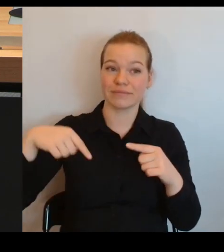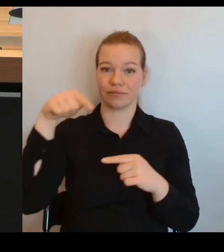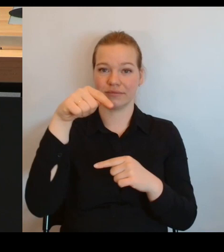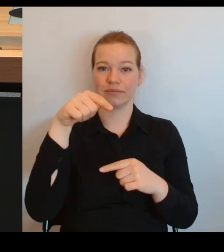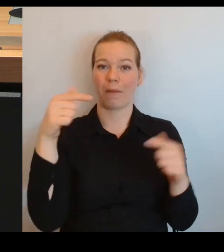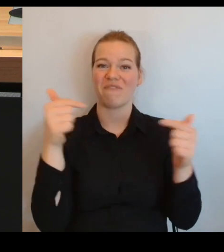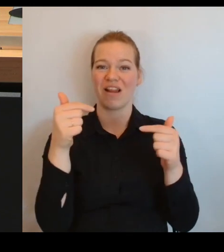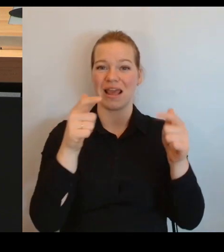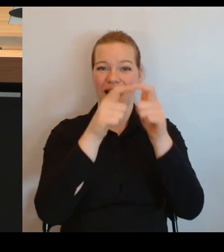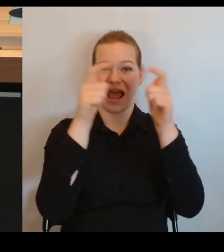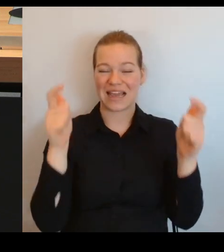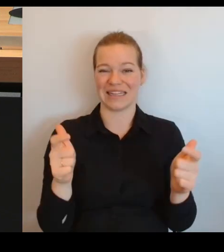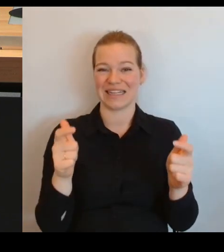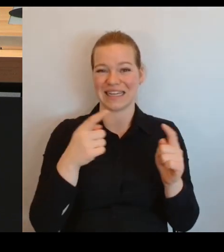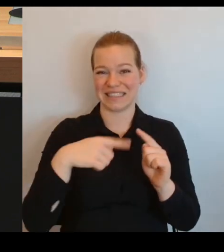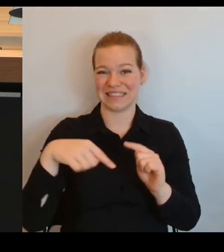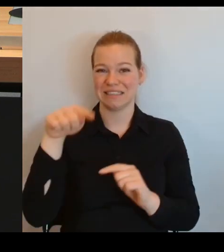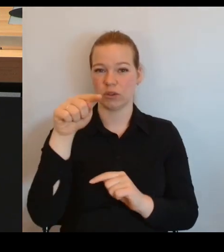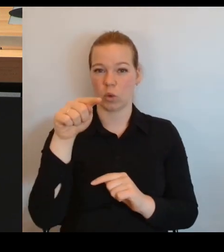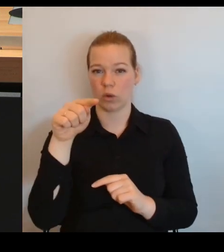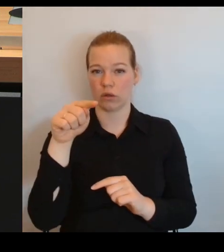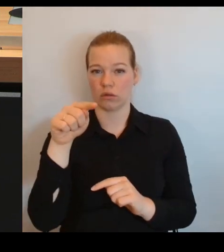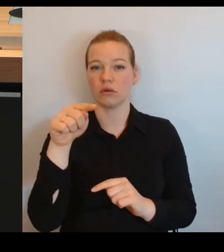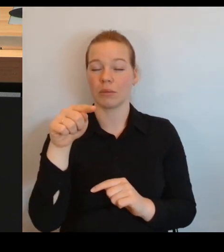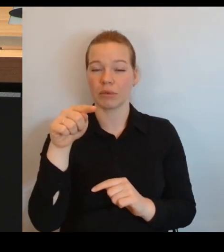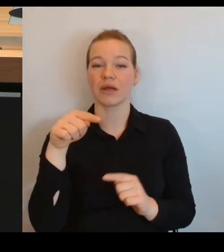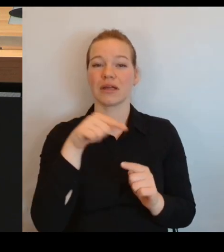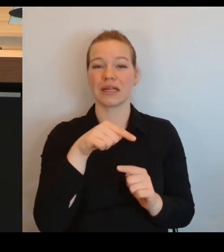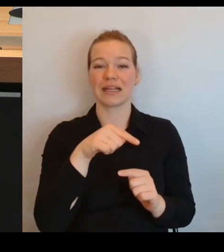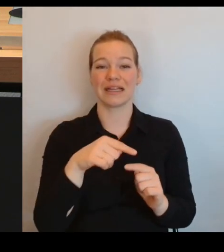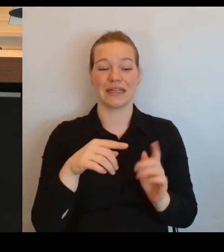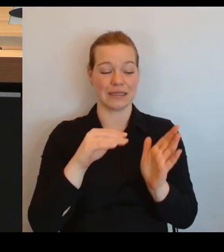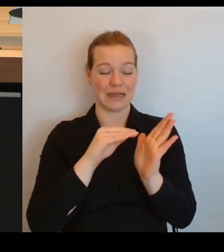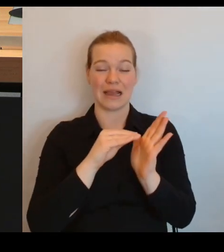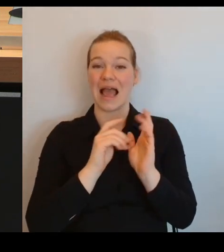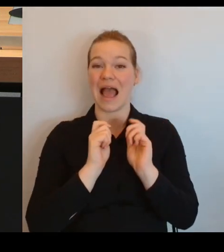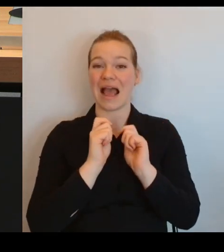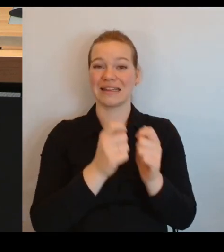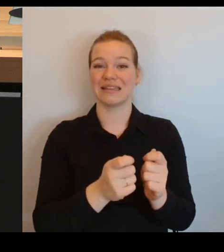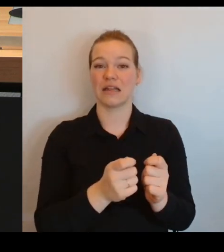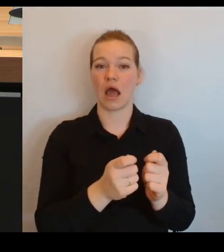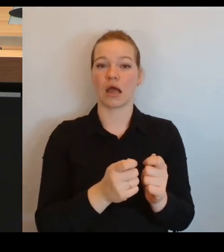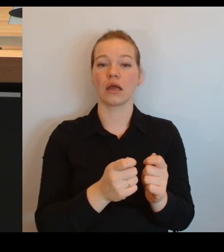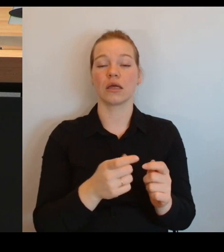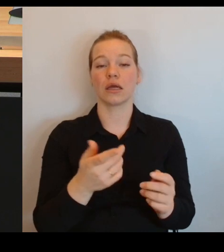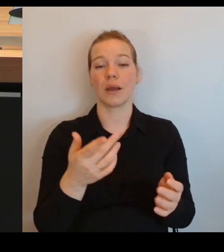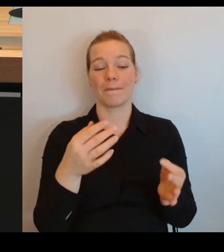des Antrags verstorben ist. Für Pflegedienste sieht die Rechtslage deutlich ungünstiger aus